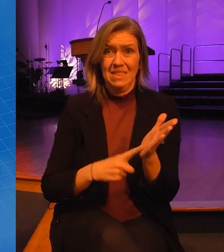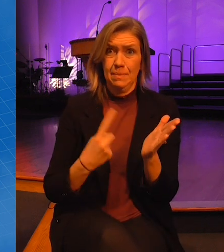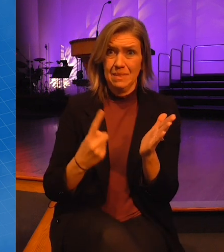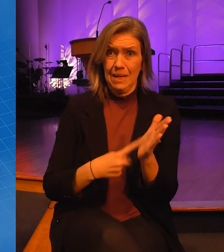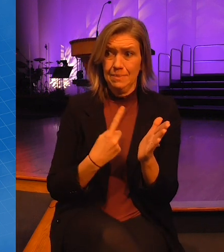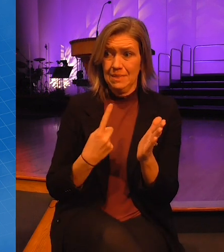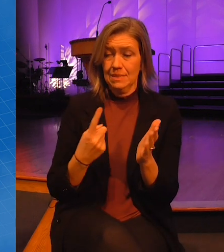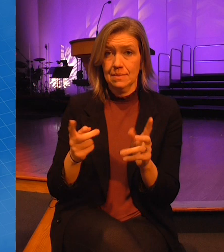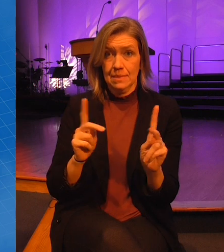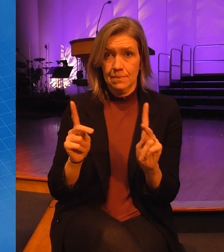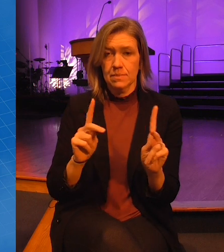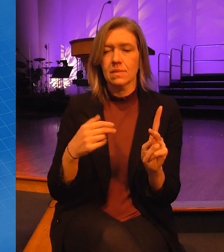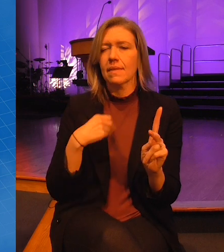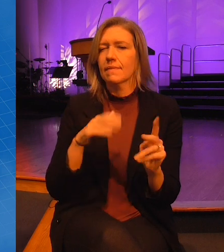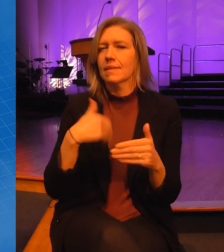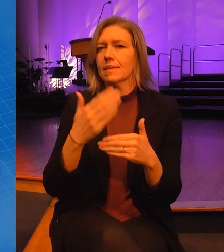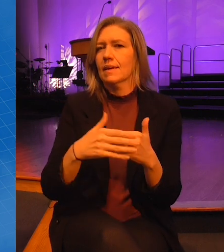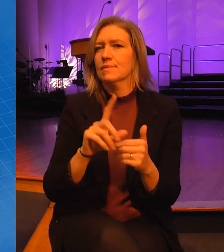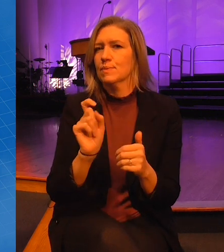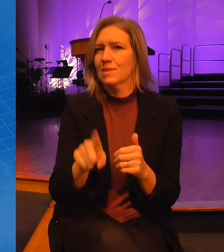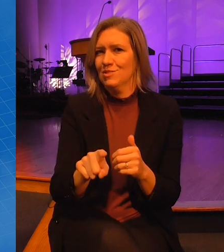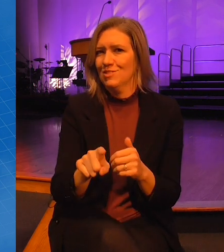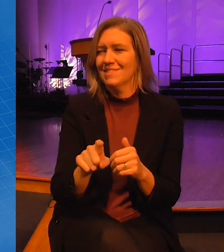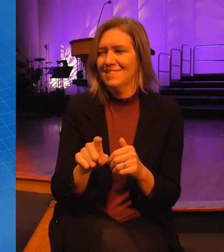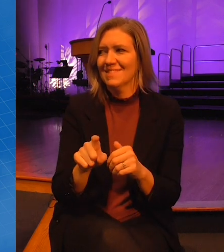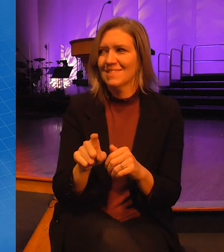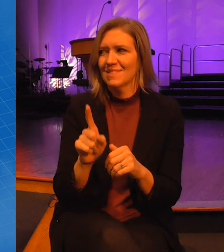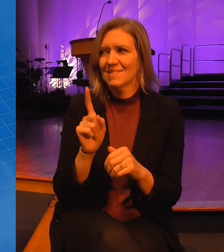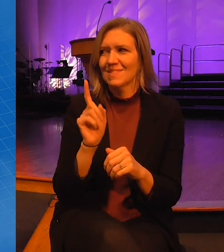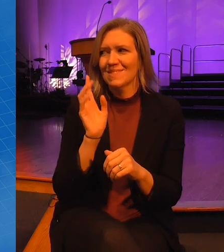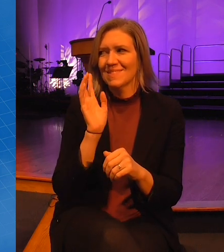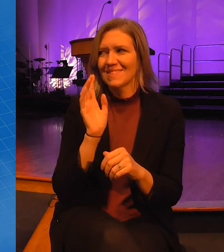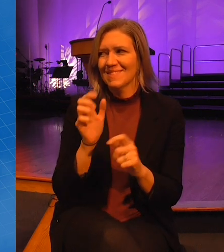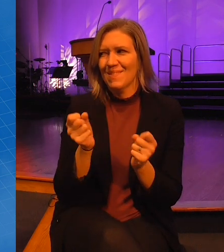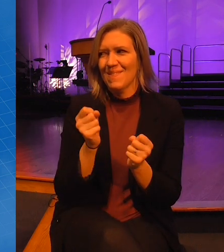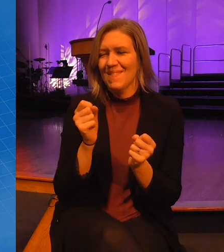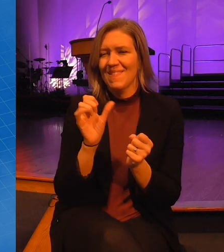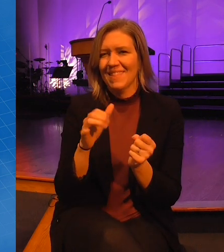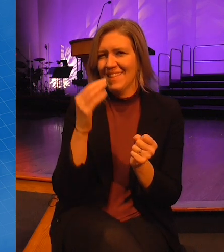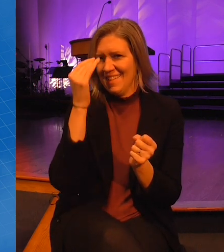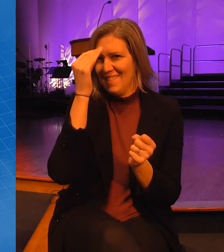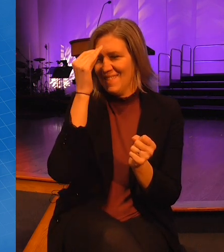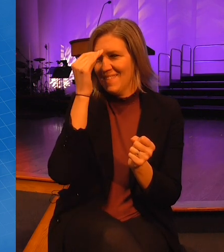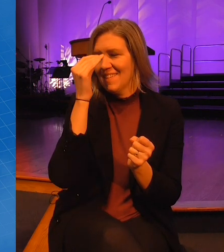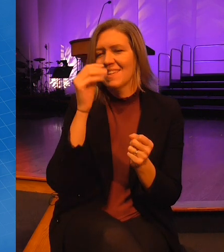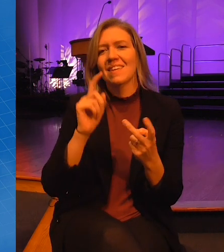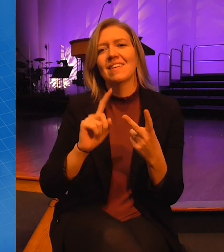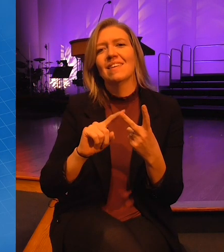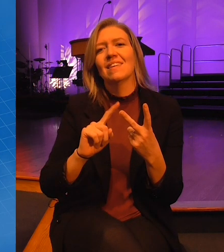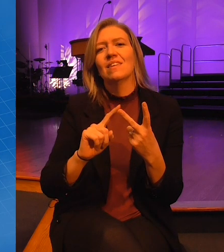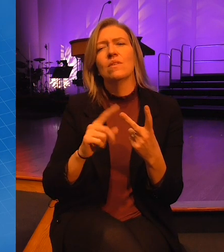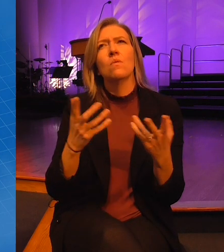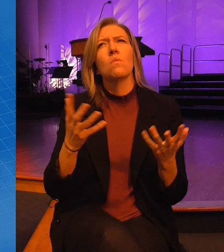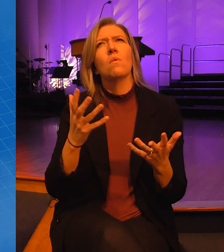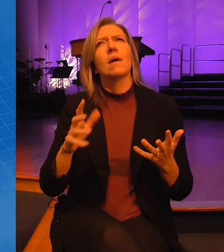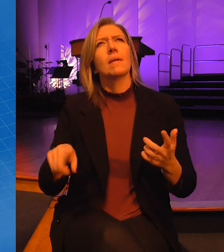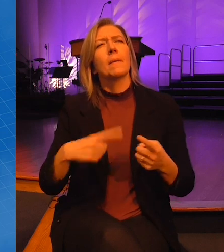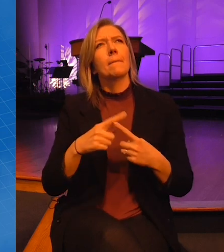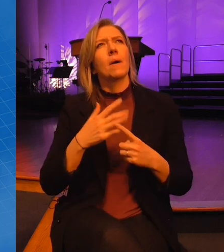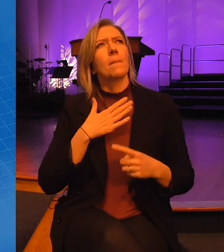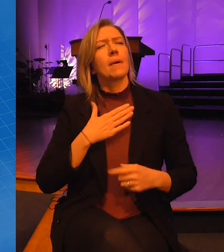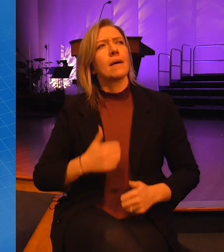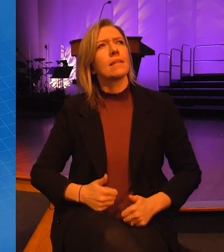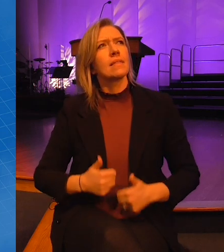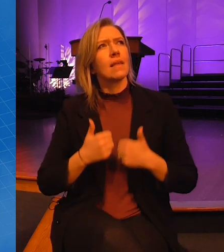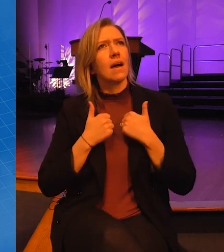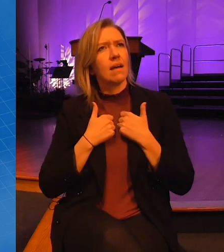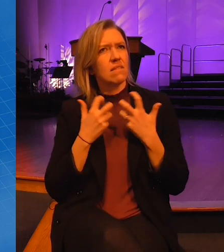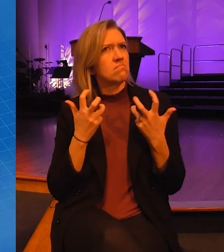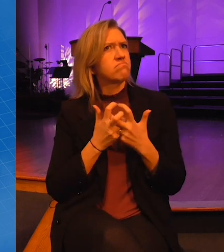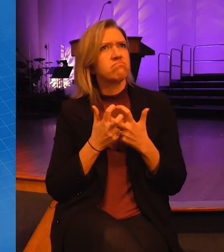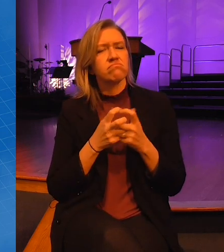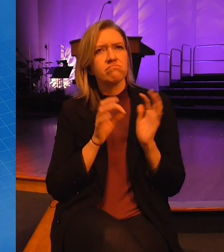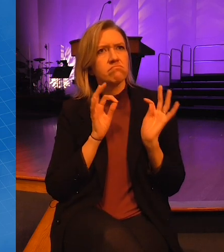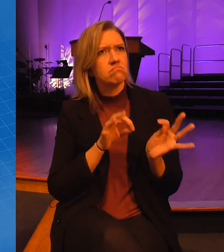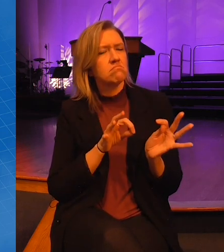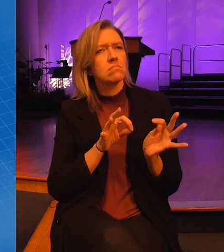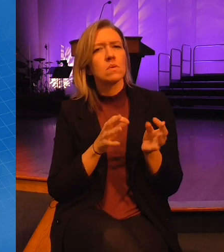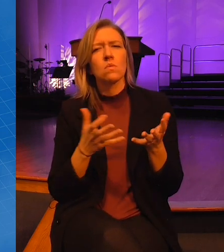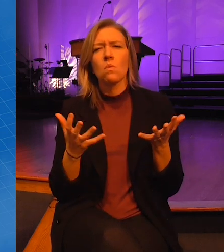pregunta: ¿qué resuena en mi vida y qué resuena o no? Sé que